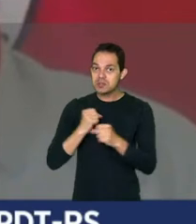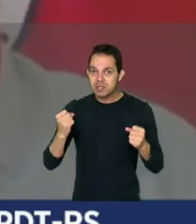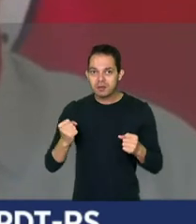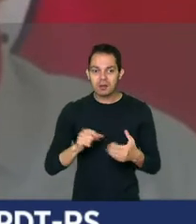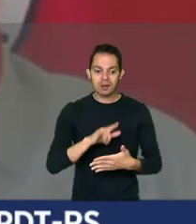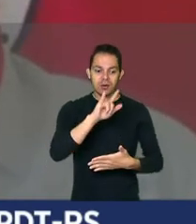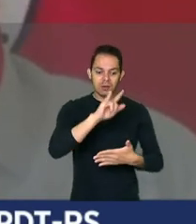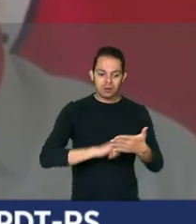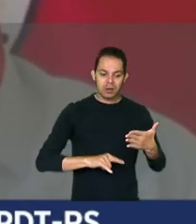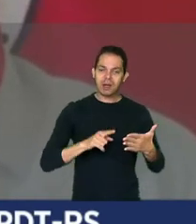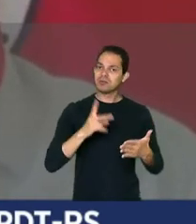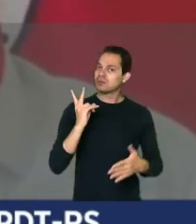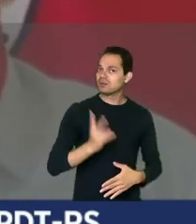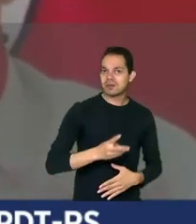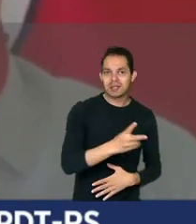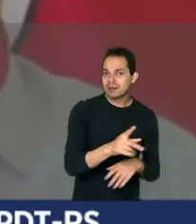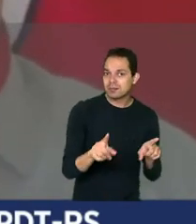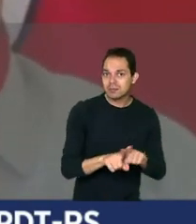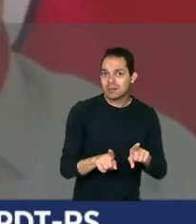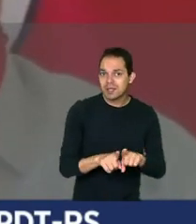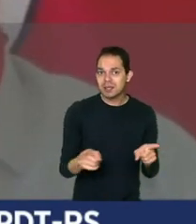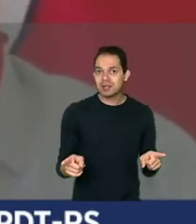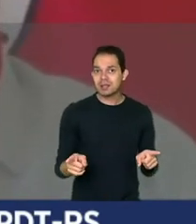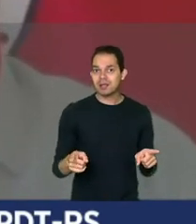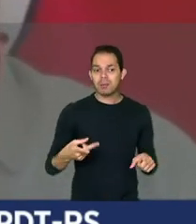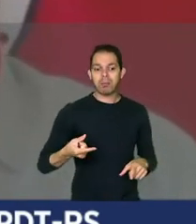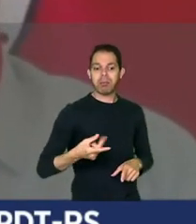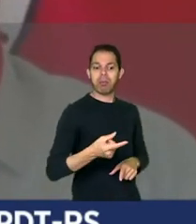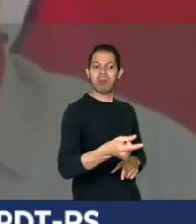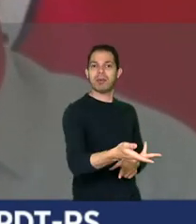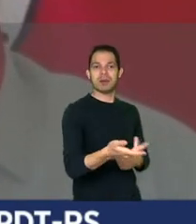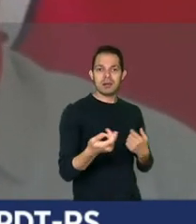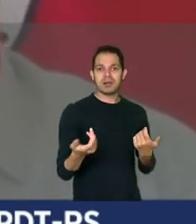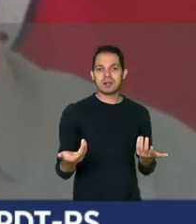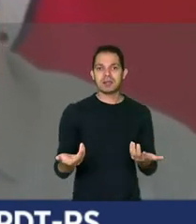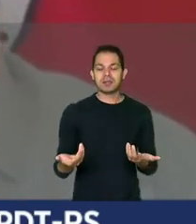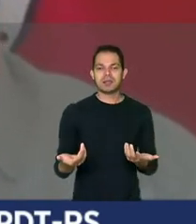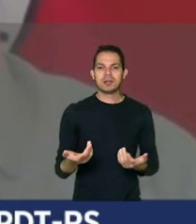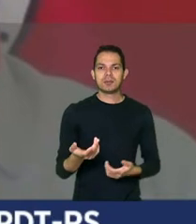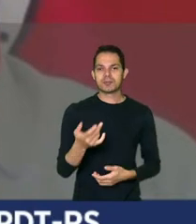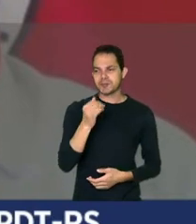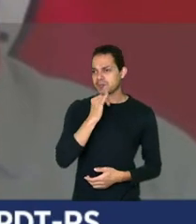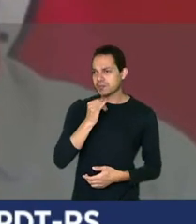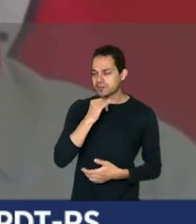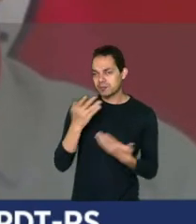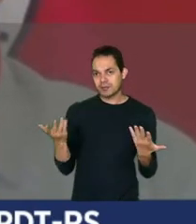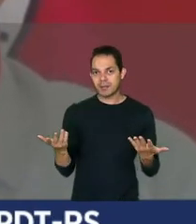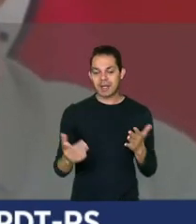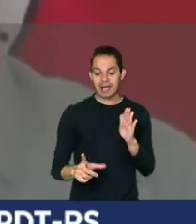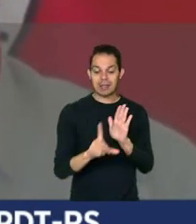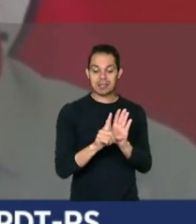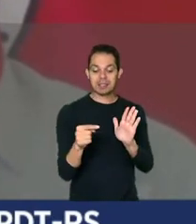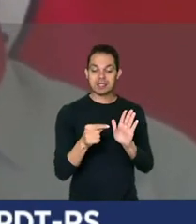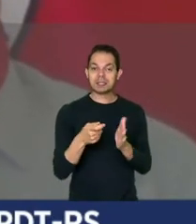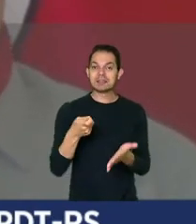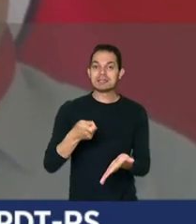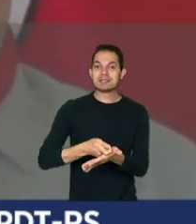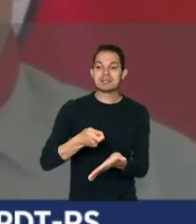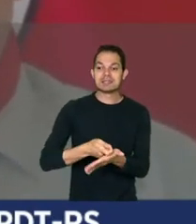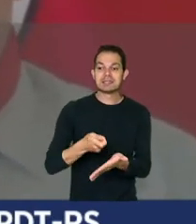LAUDO TEM QUE SER INDETERMINADO E POR TEMPO INDETERMINADO. VEJA BEM, PRESIDENTE, A LEGISLAÇÃO EXIGE QUE PARA O ACESSO A